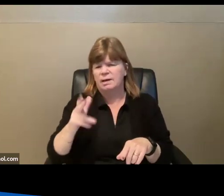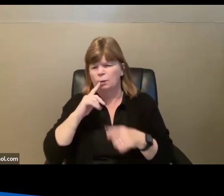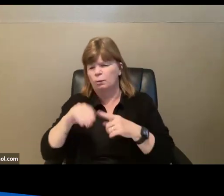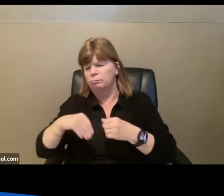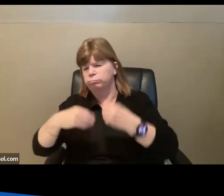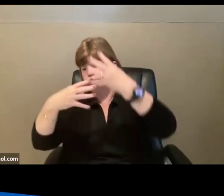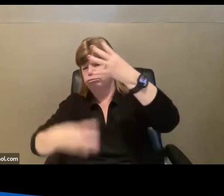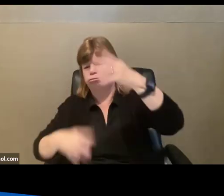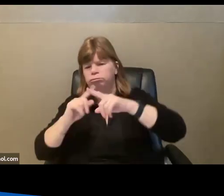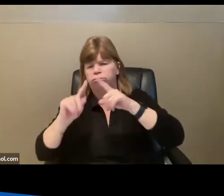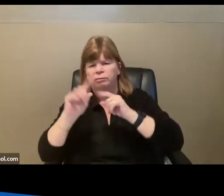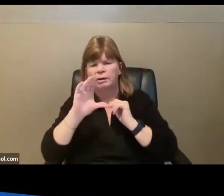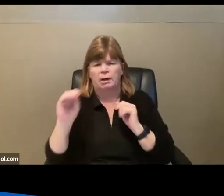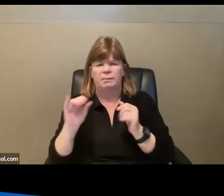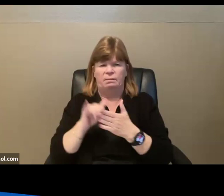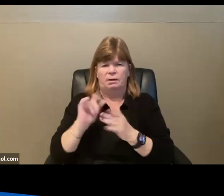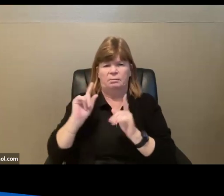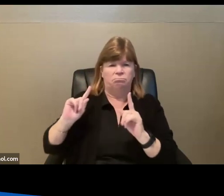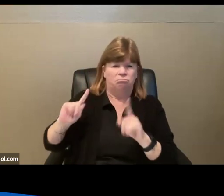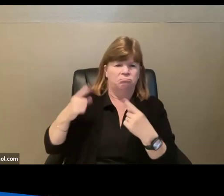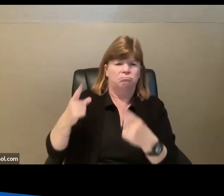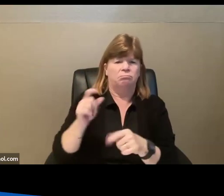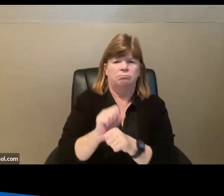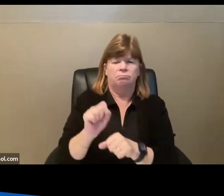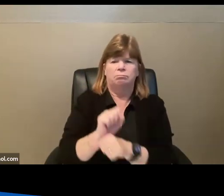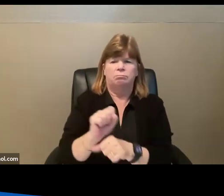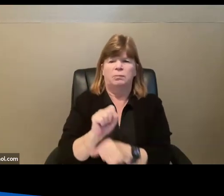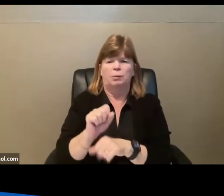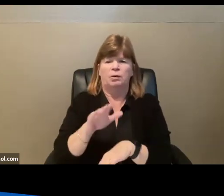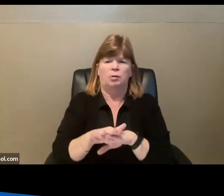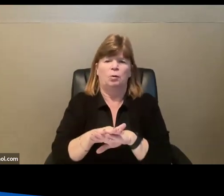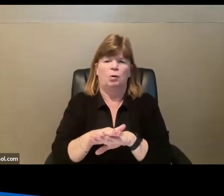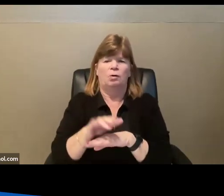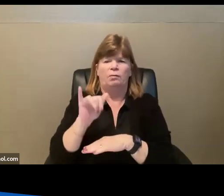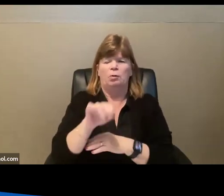empresas que han estado trabajando en estos estimuladores nerviosos